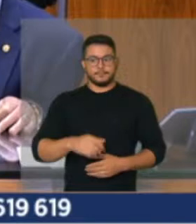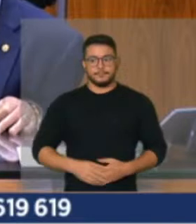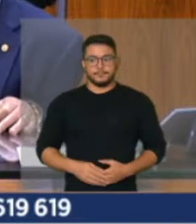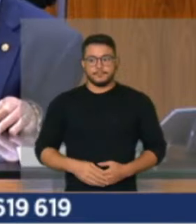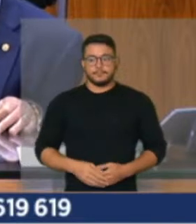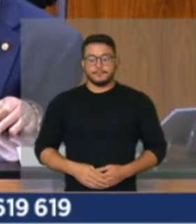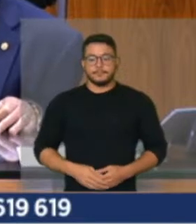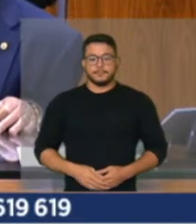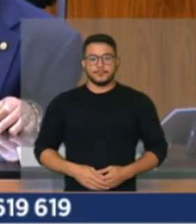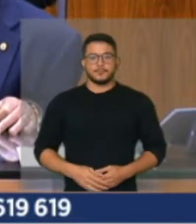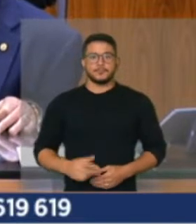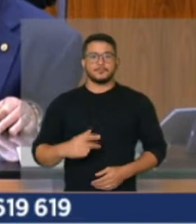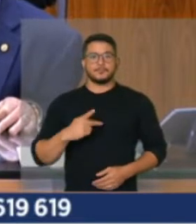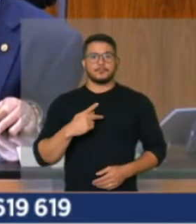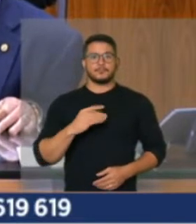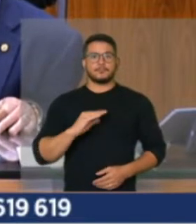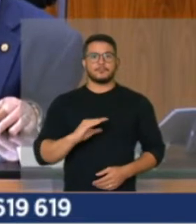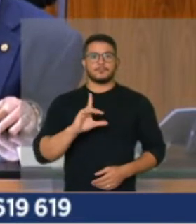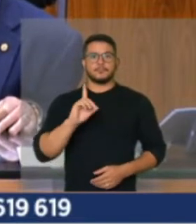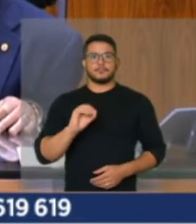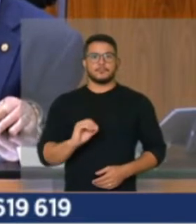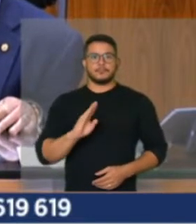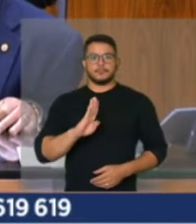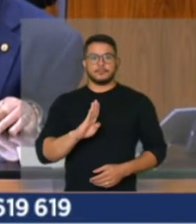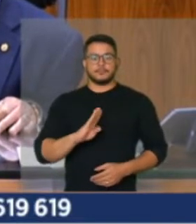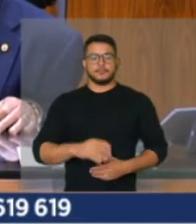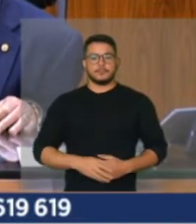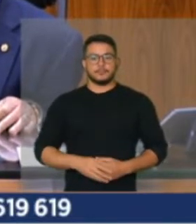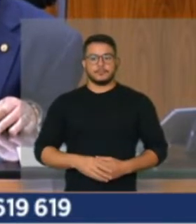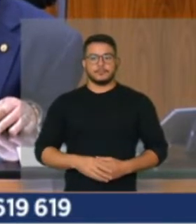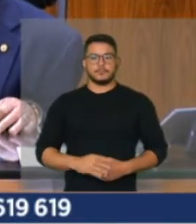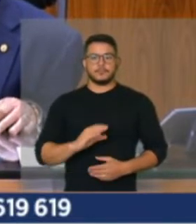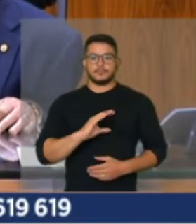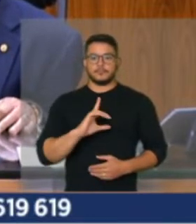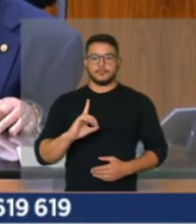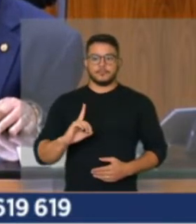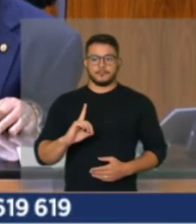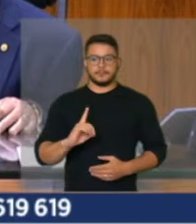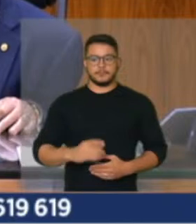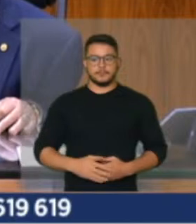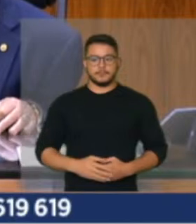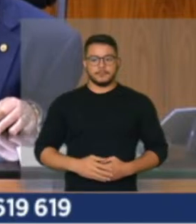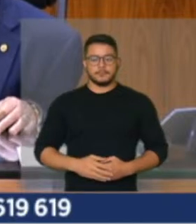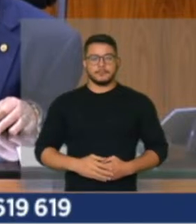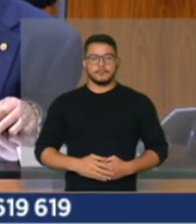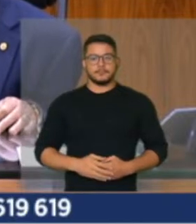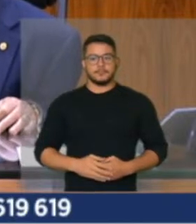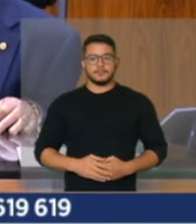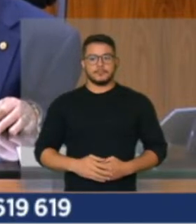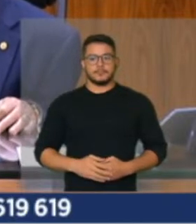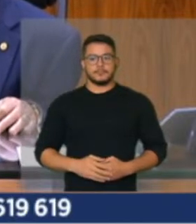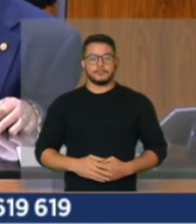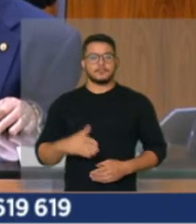VOTA SIM. PCDOB? COMO VOTA O CIDADANIA? COMO VOTA O... [DEPUTADO]: CIDADANIA É SIM, SENHOR PRESIDENTE. [PRESIDENTE]: CIDADANIA É SIM. COMO VOTA O